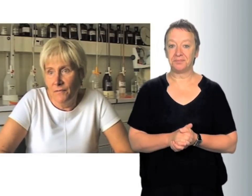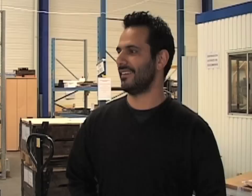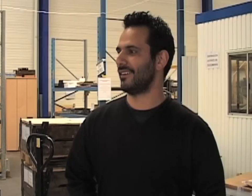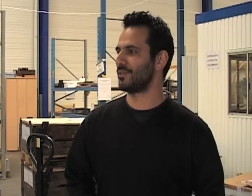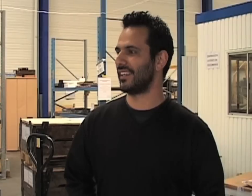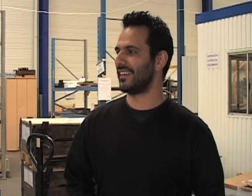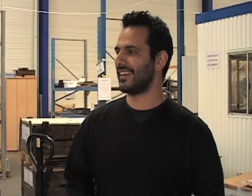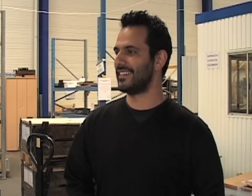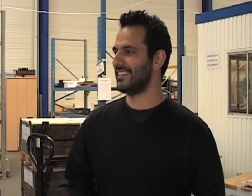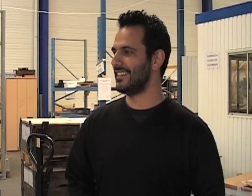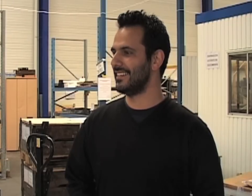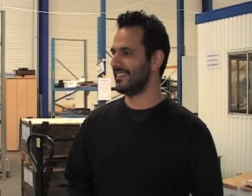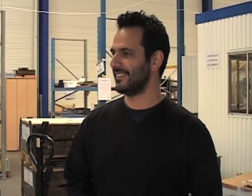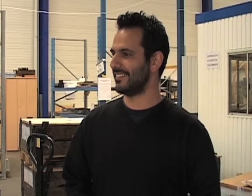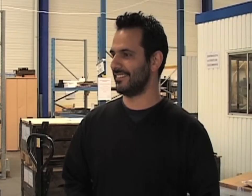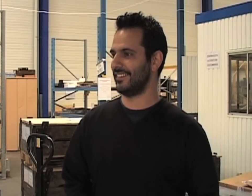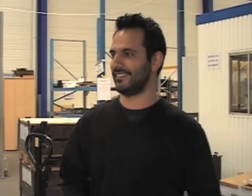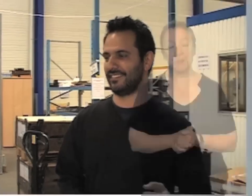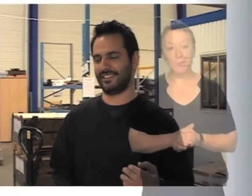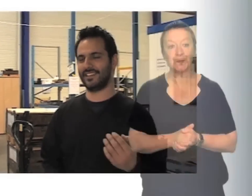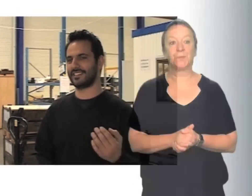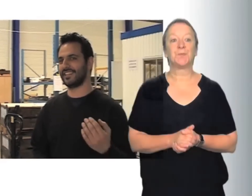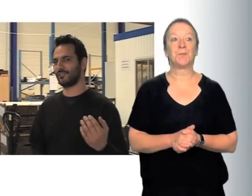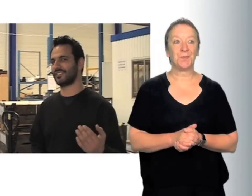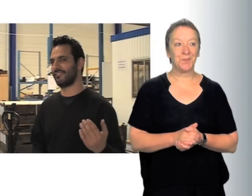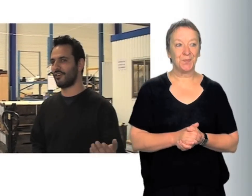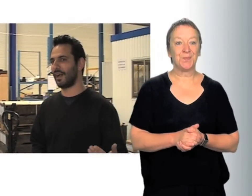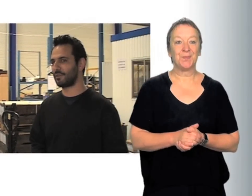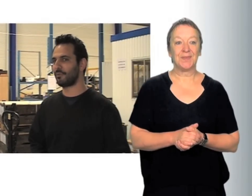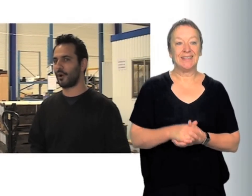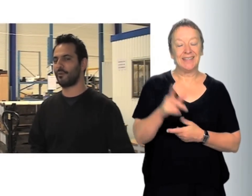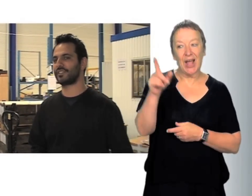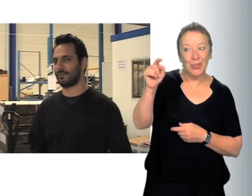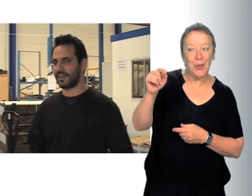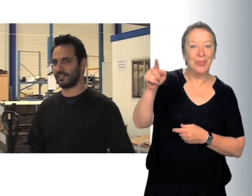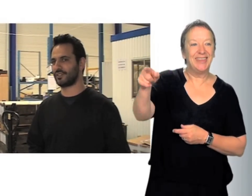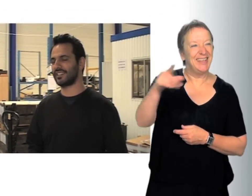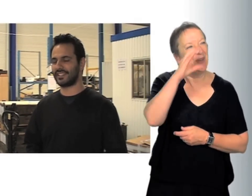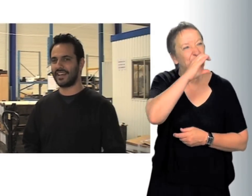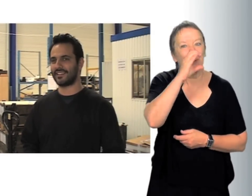Comme c'est quelqu'un de proactif, ça aide.